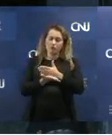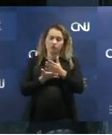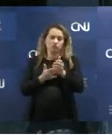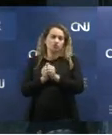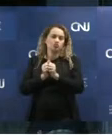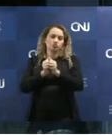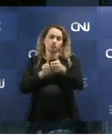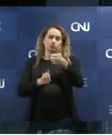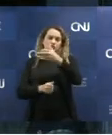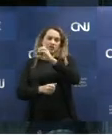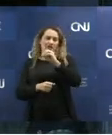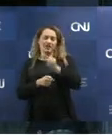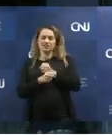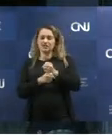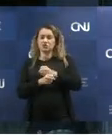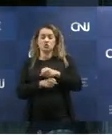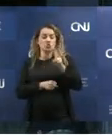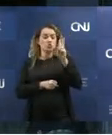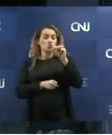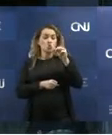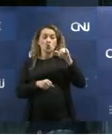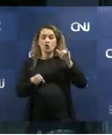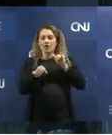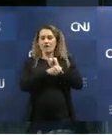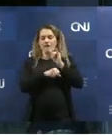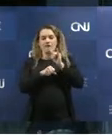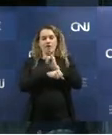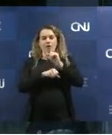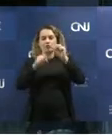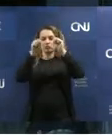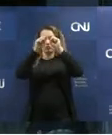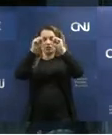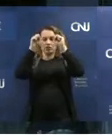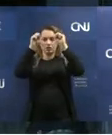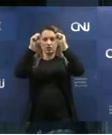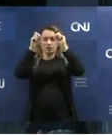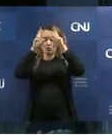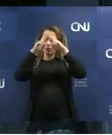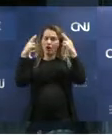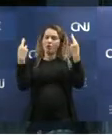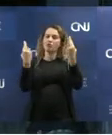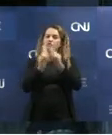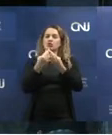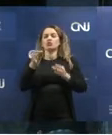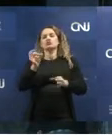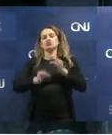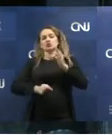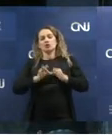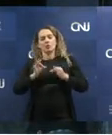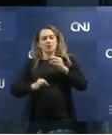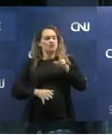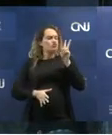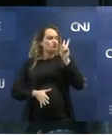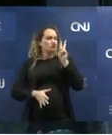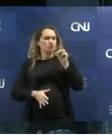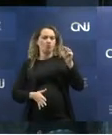e nunca faltei a uma sessão de julgamento durante dez longos anos de eleitoral.